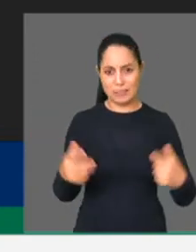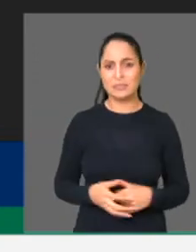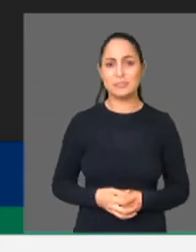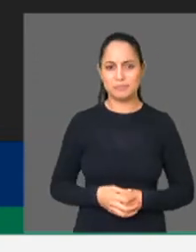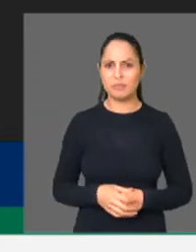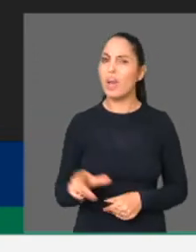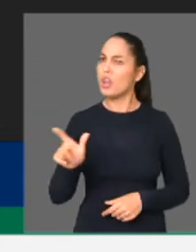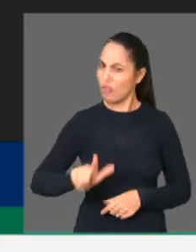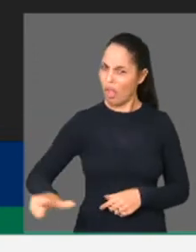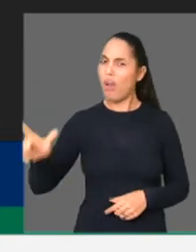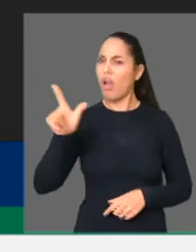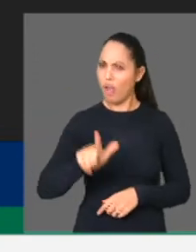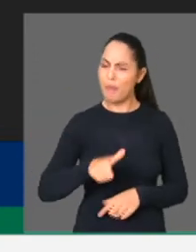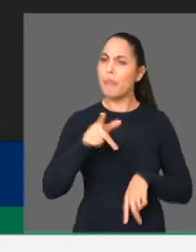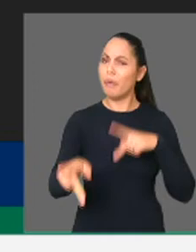AQUI COMETEU... COM A ECONOMIA DO ESTADO MAS NÓS ESTAMOS